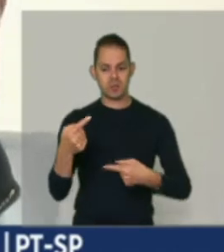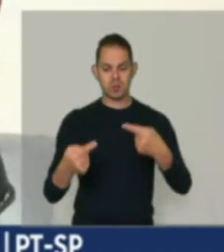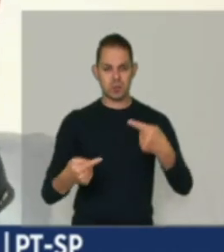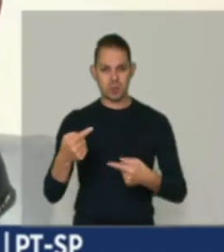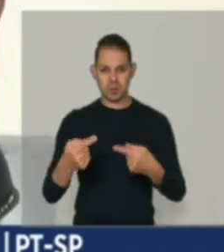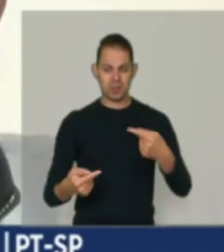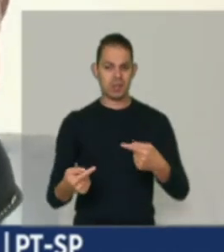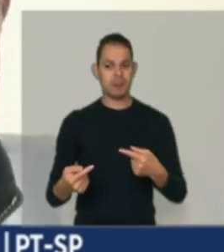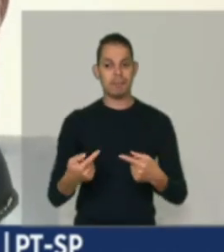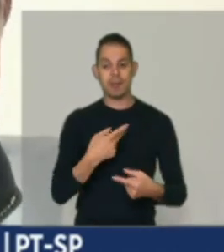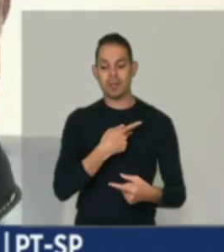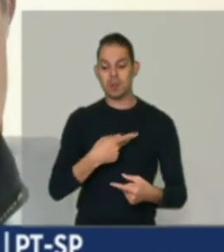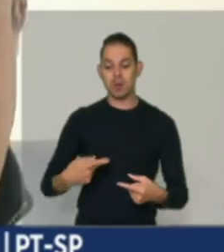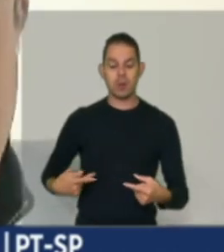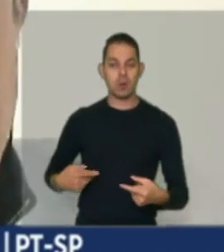CÂMARA DISSE CLARAMENTE: NÃO ACEITO ESSE ÓDIO EM